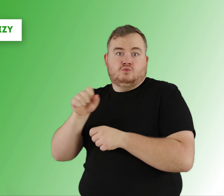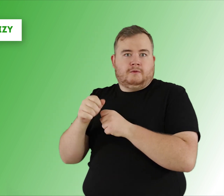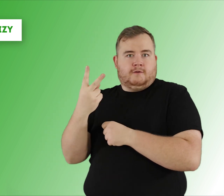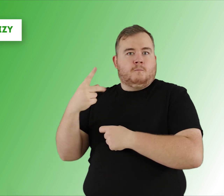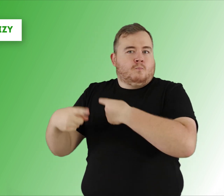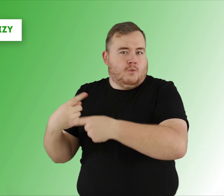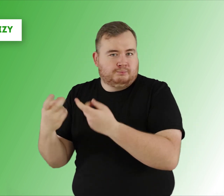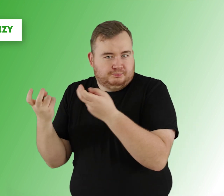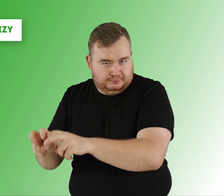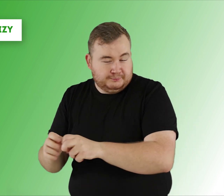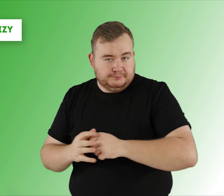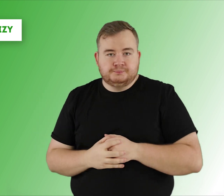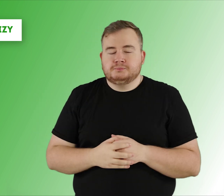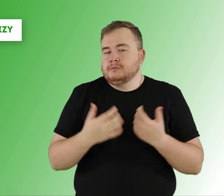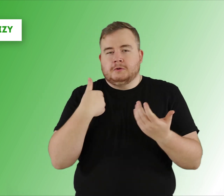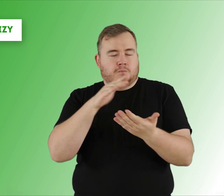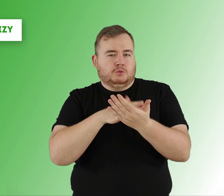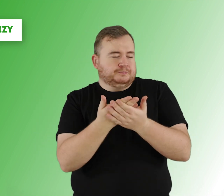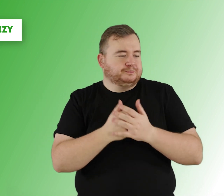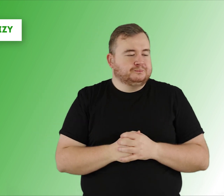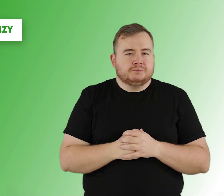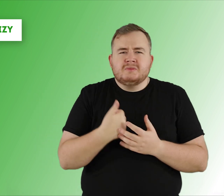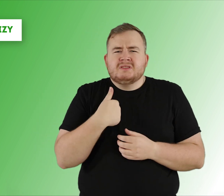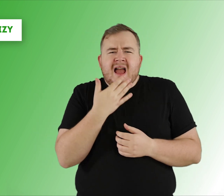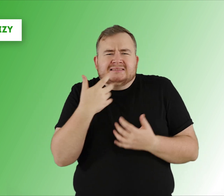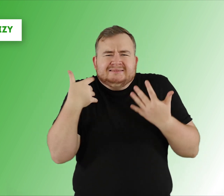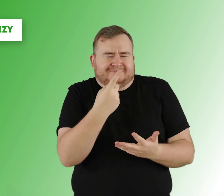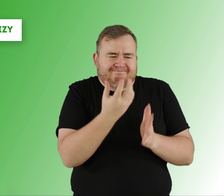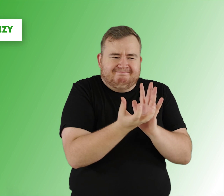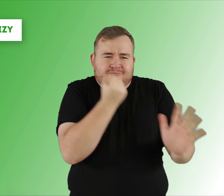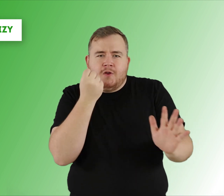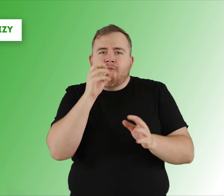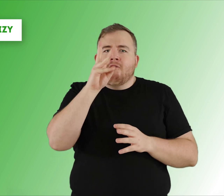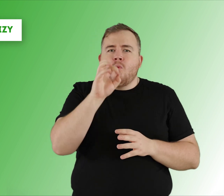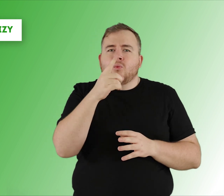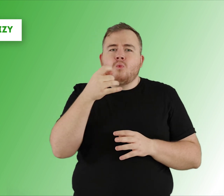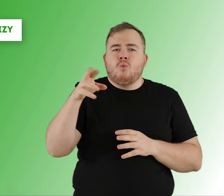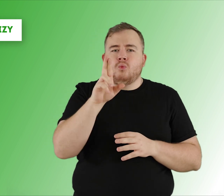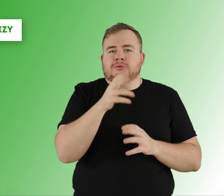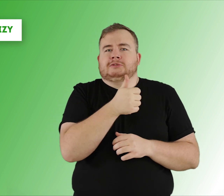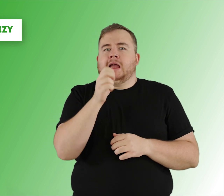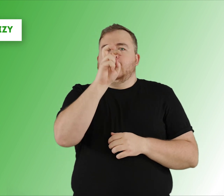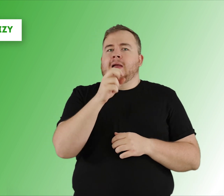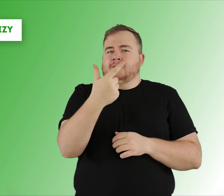Powstają dwa produkty. Przykład: Chcę pozyskać sam wodór H2.